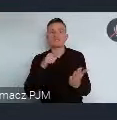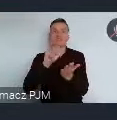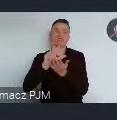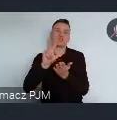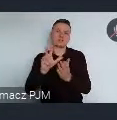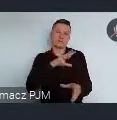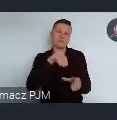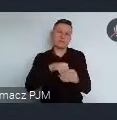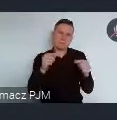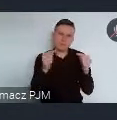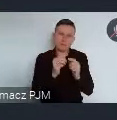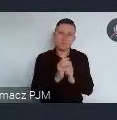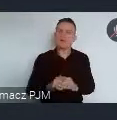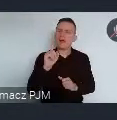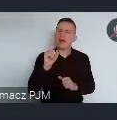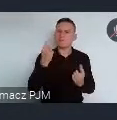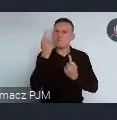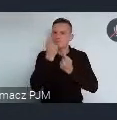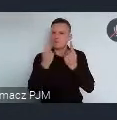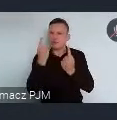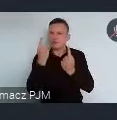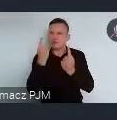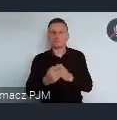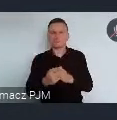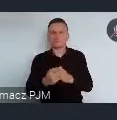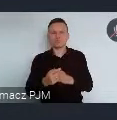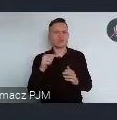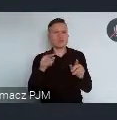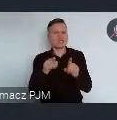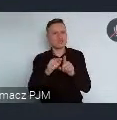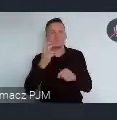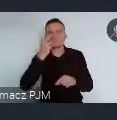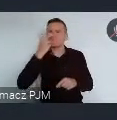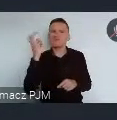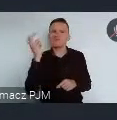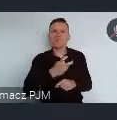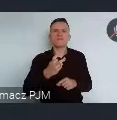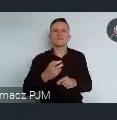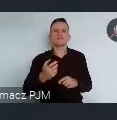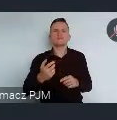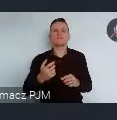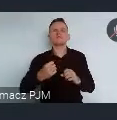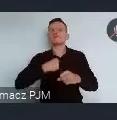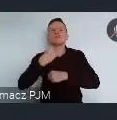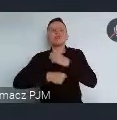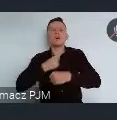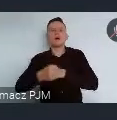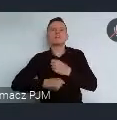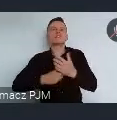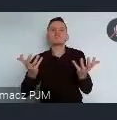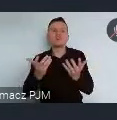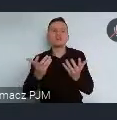ale wydaje mi się, że jednym z takich ciekawszych są właśnie działania, które są realizowane w mieście Konin